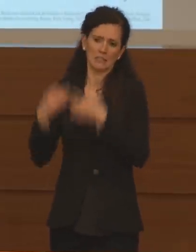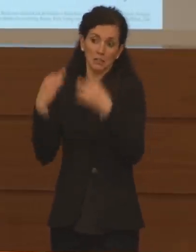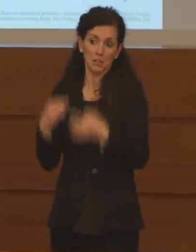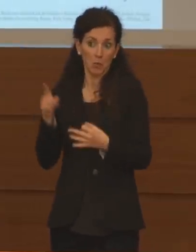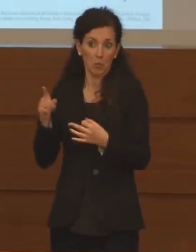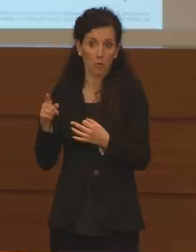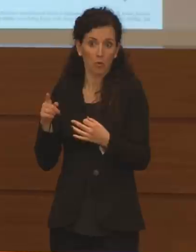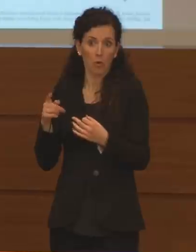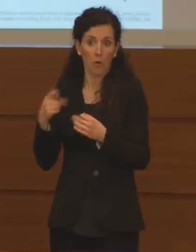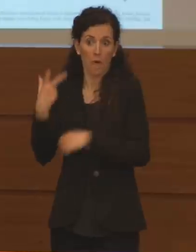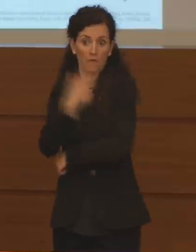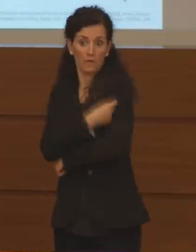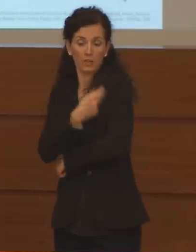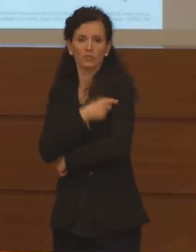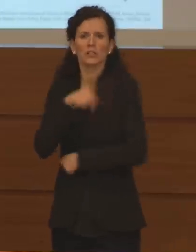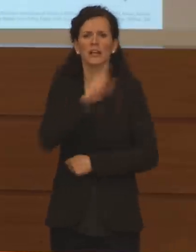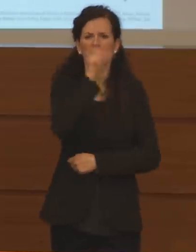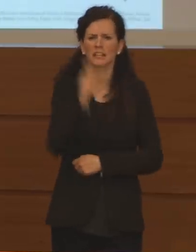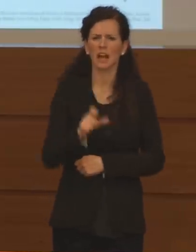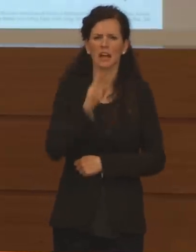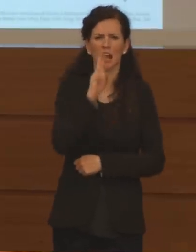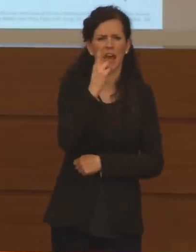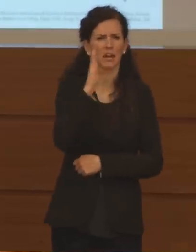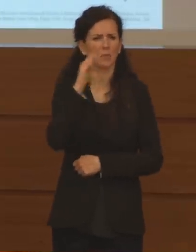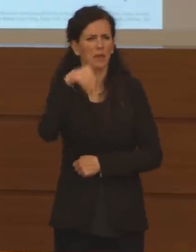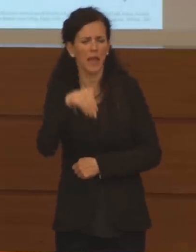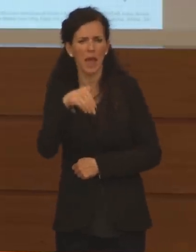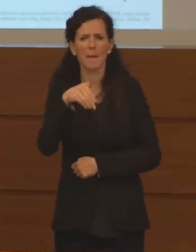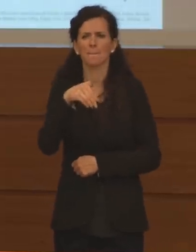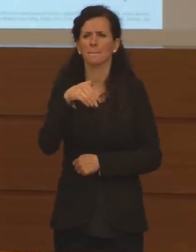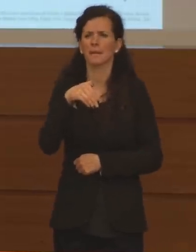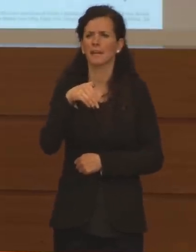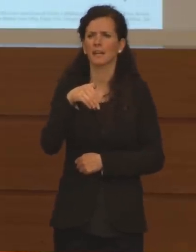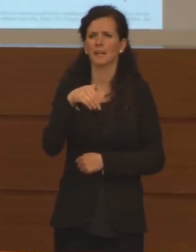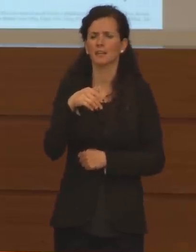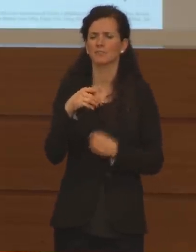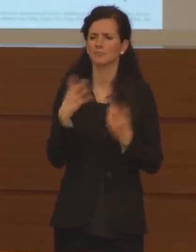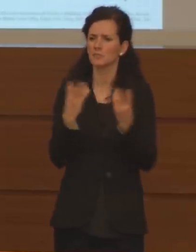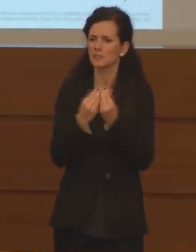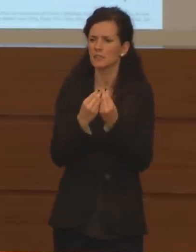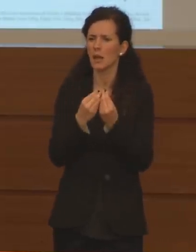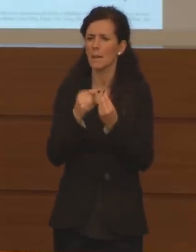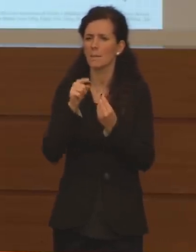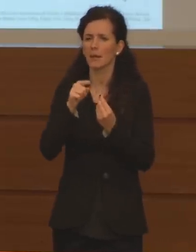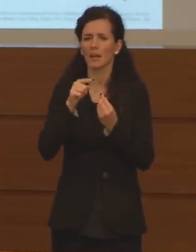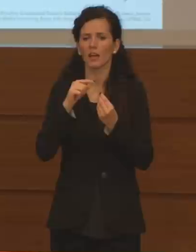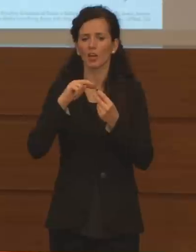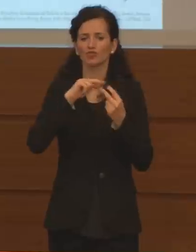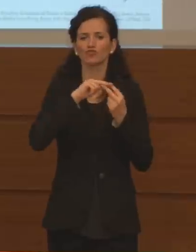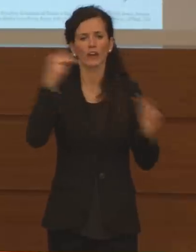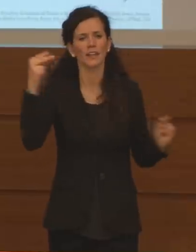abbiamoADVENT - IRBM che insieme al Jenner Institute dell'Oxford University